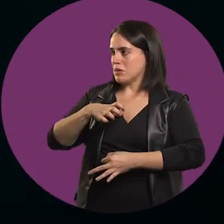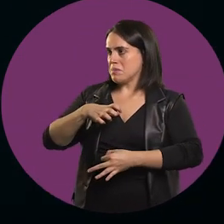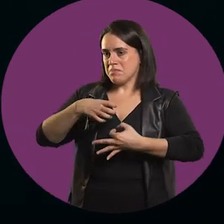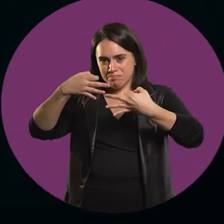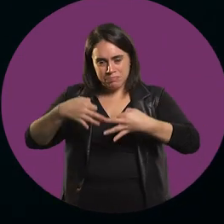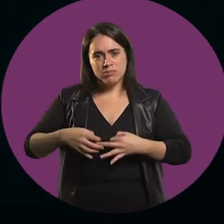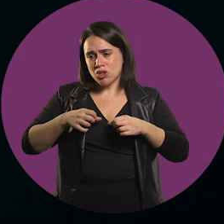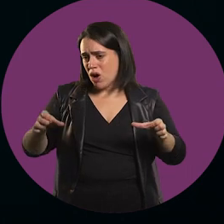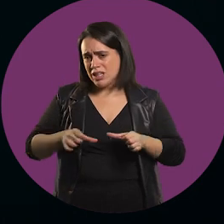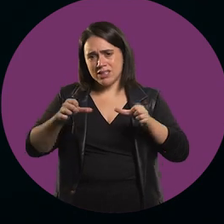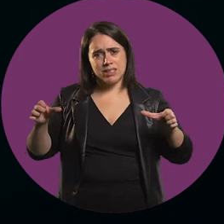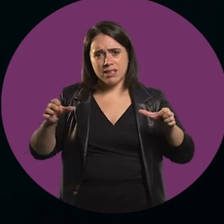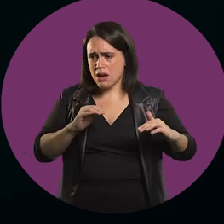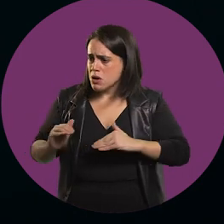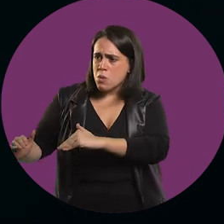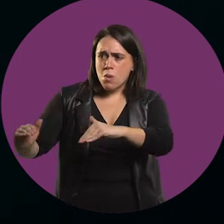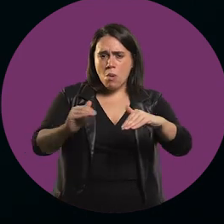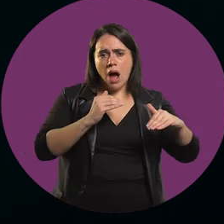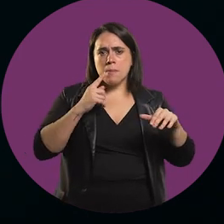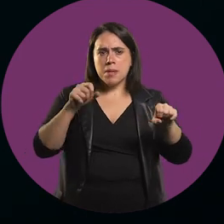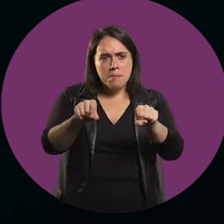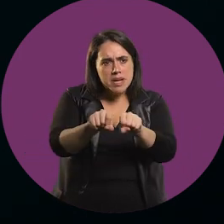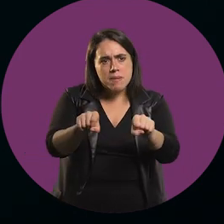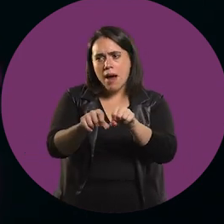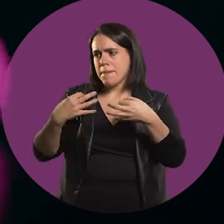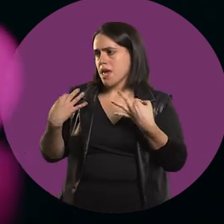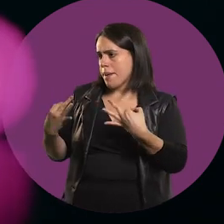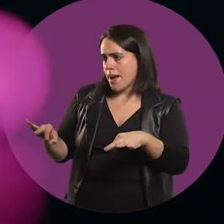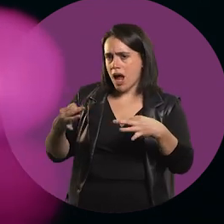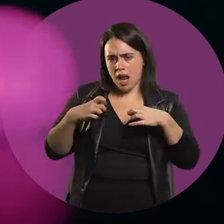hice todo lo que hacían mis primos y mi hermana.